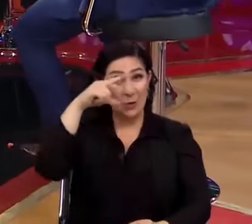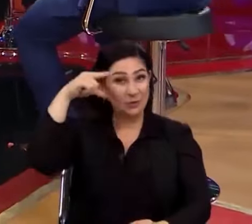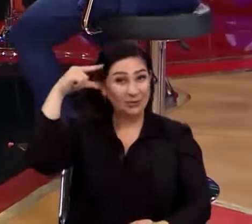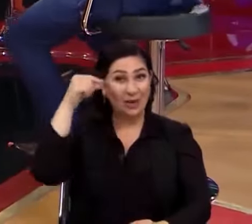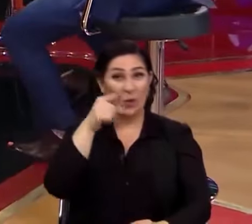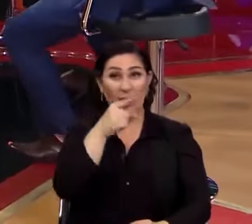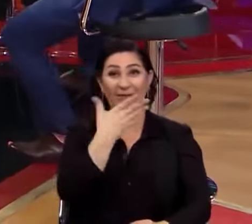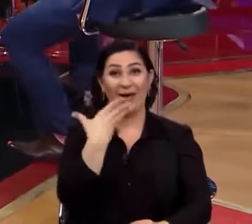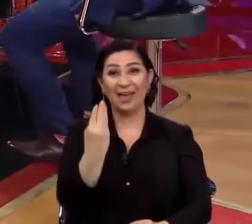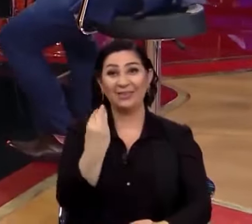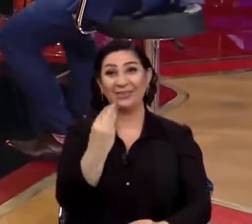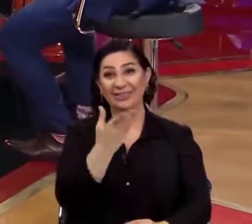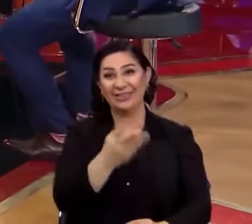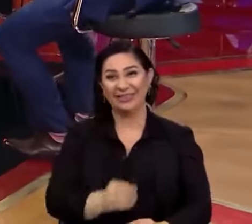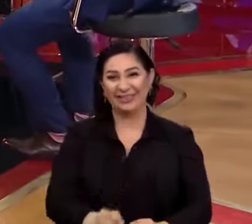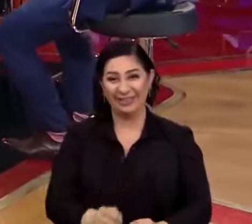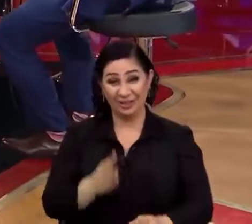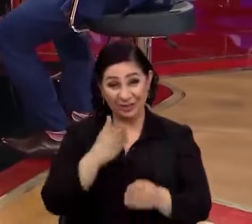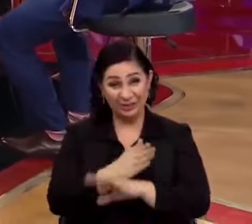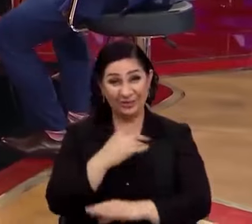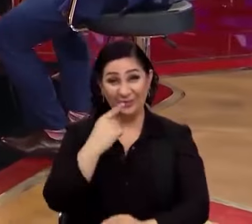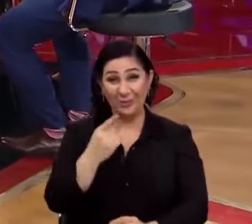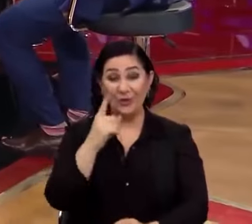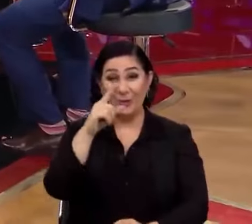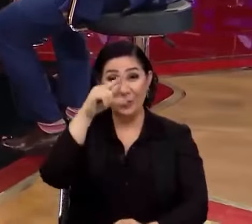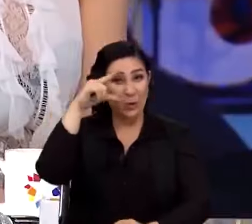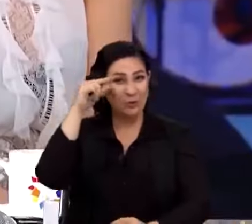daha çok yak ciddi söy bir göz ameliyatı Bu iş biter